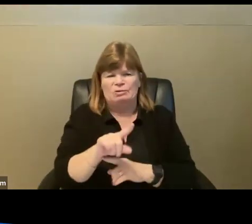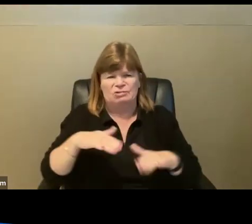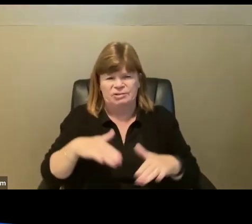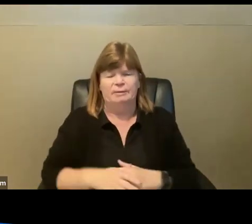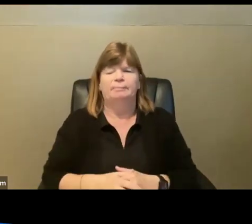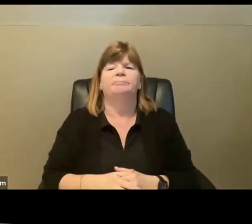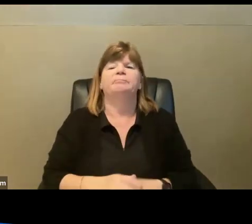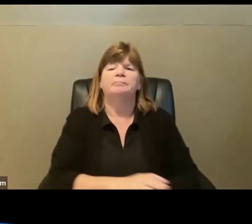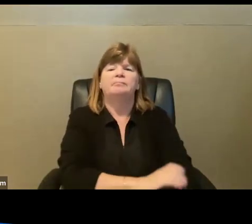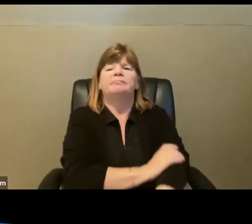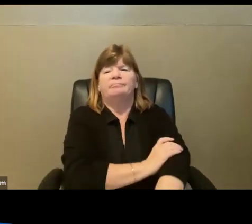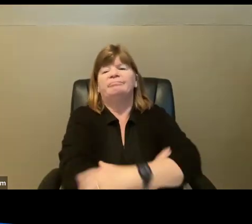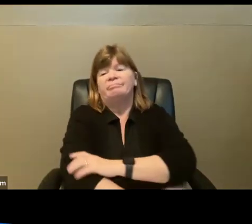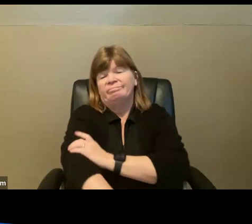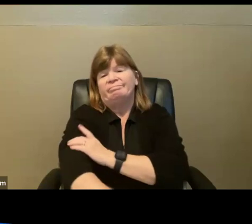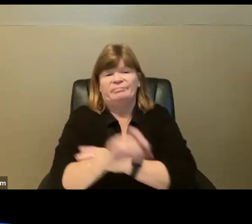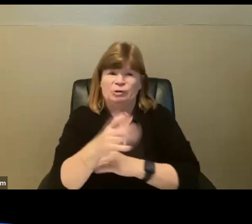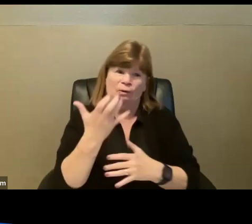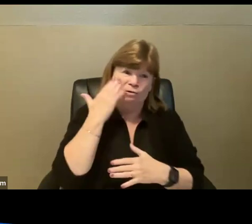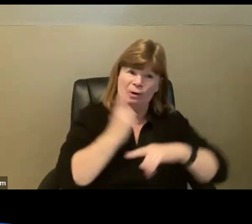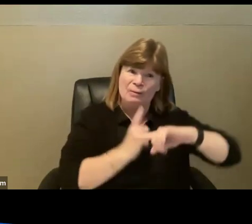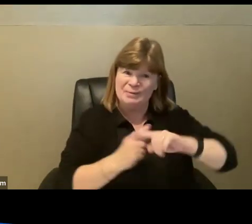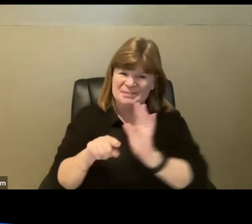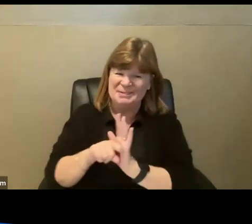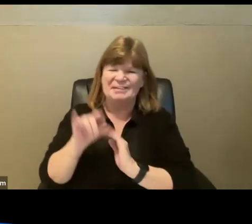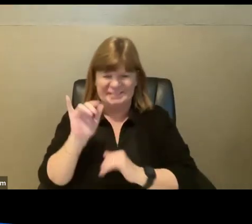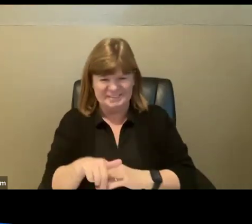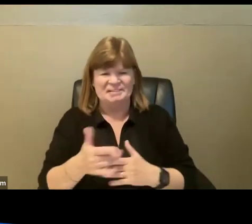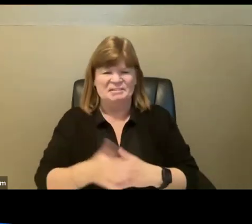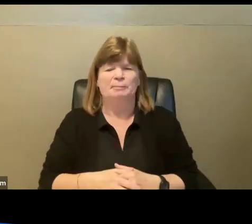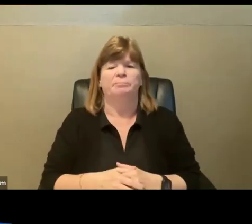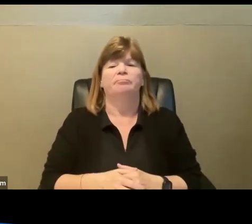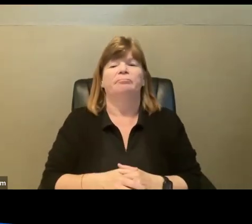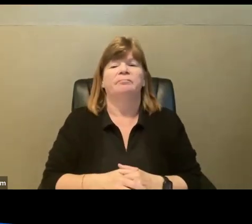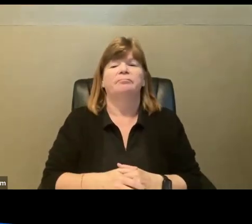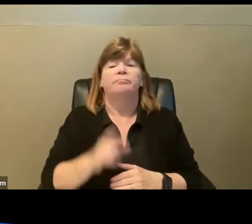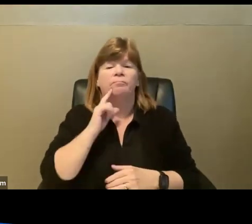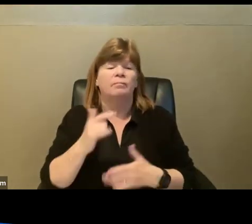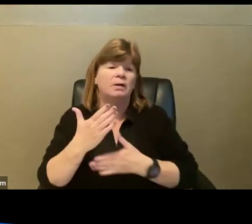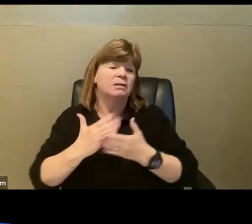Querías los altibajos. Estos son los altibajos de esto. Ahora, hay algunas personas que no están interesadas en